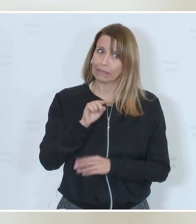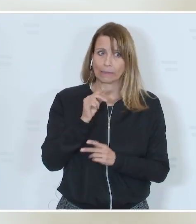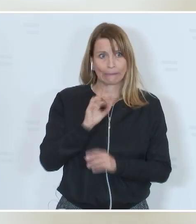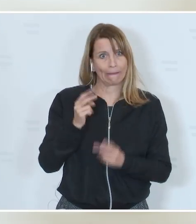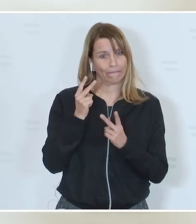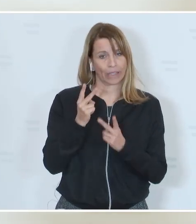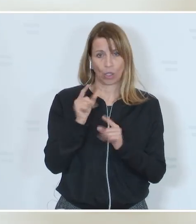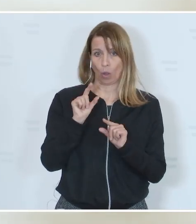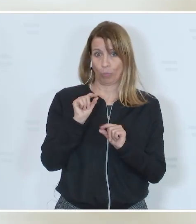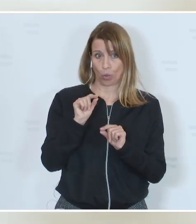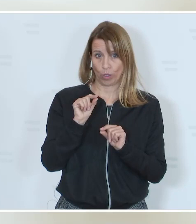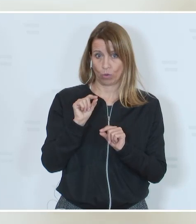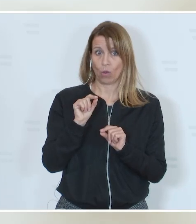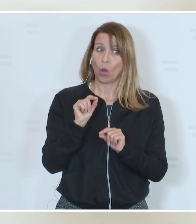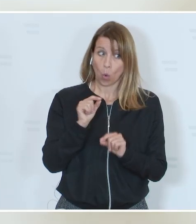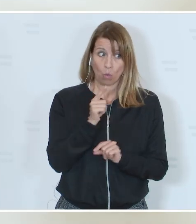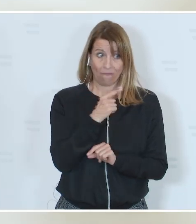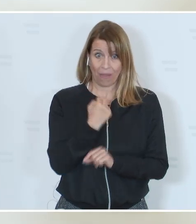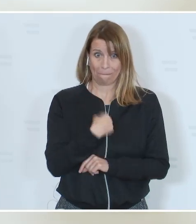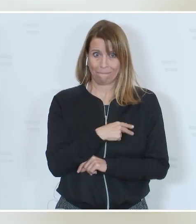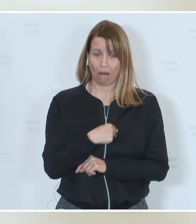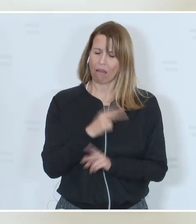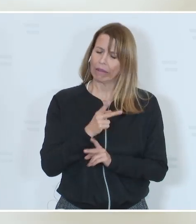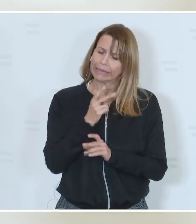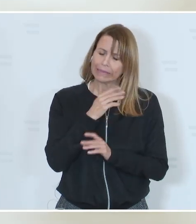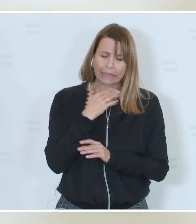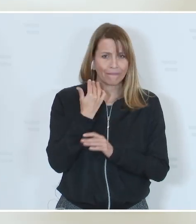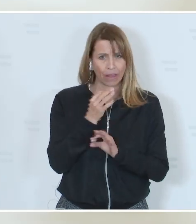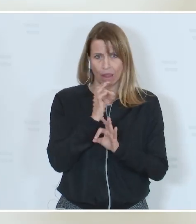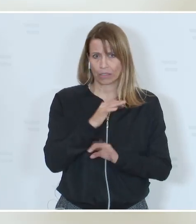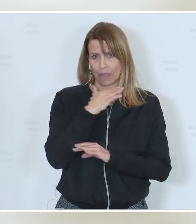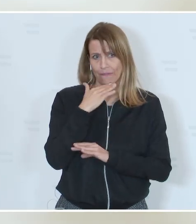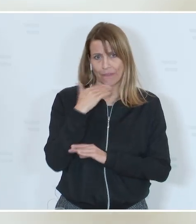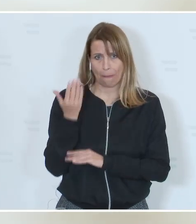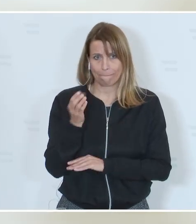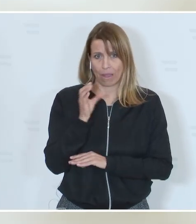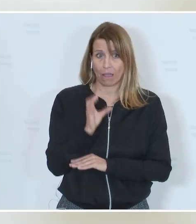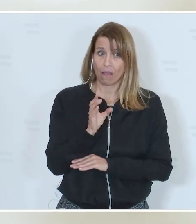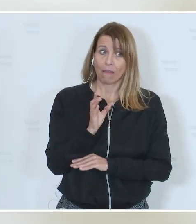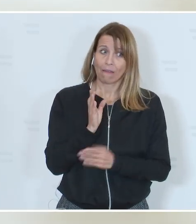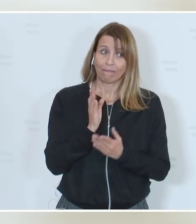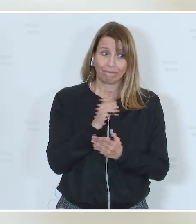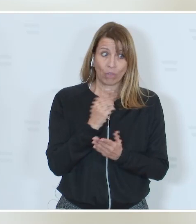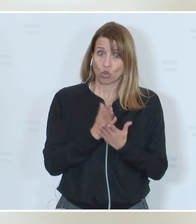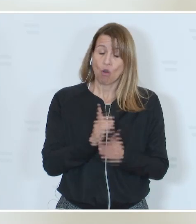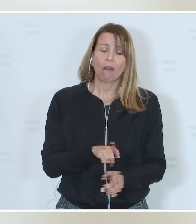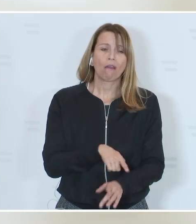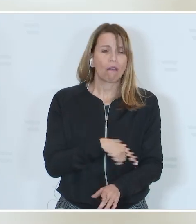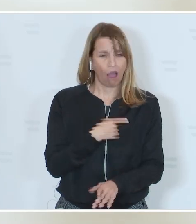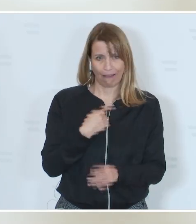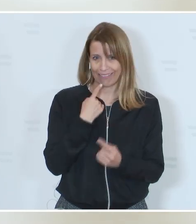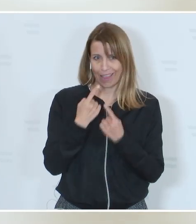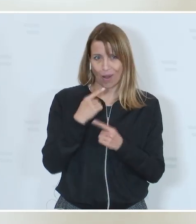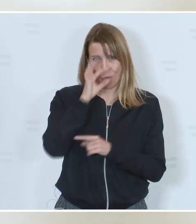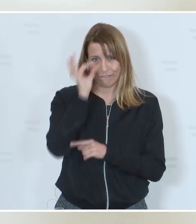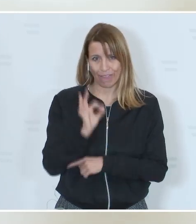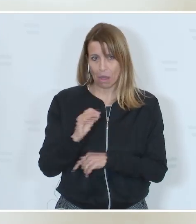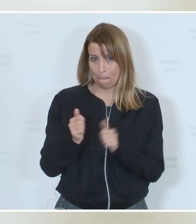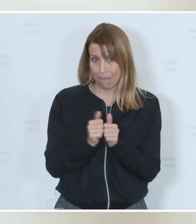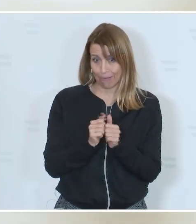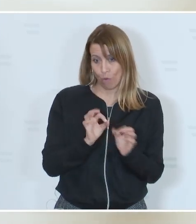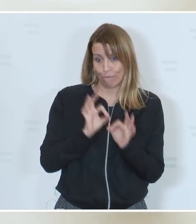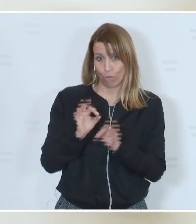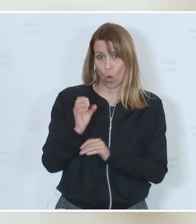hier viel beitragen könnte. Wir sind schon lange ein dialogfähiger Partner der OSZE, und es geht